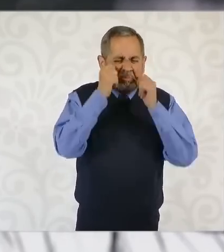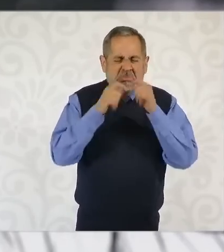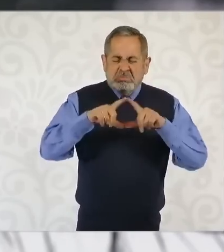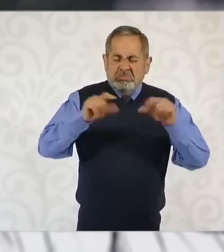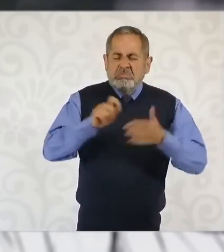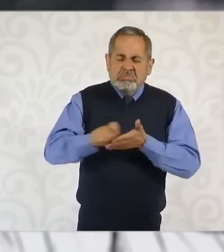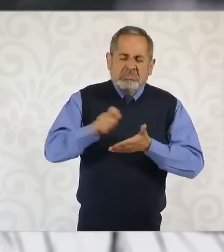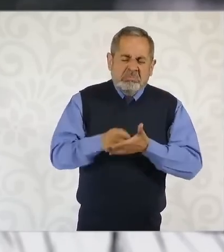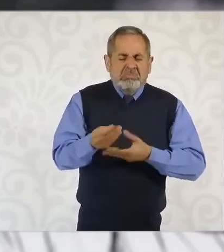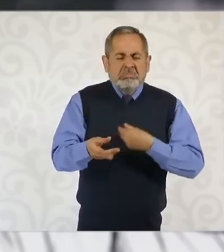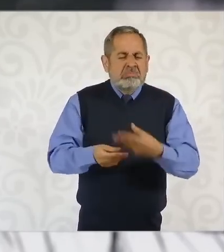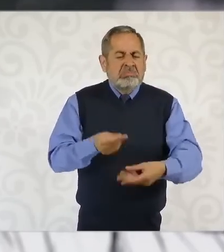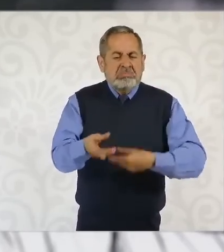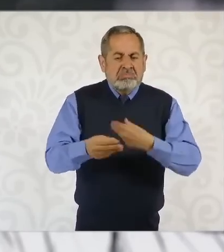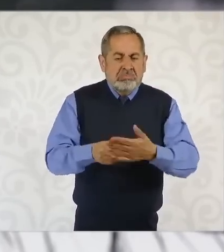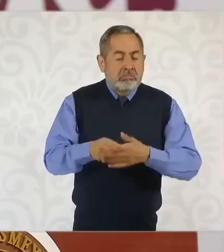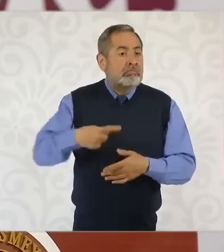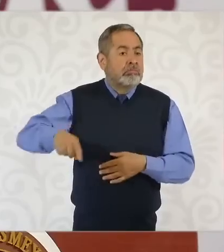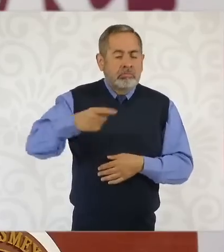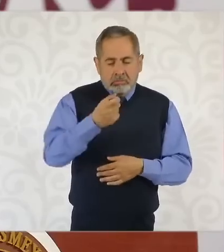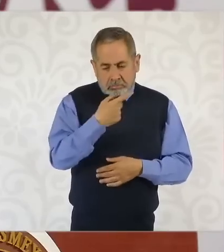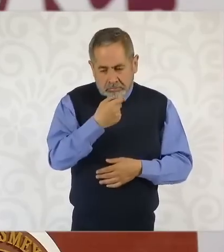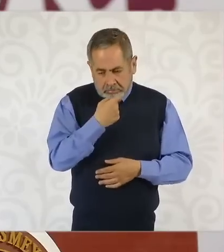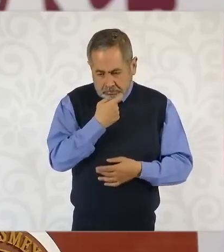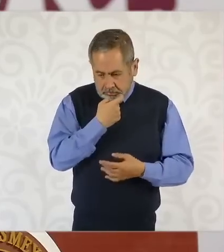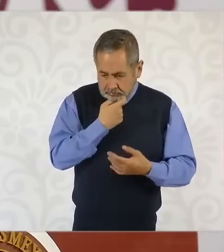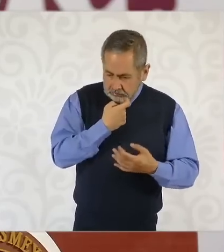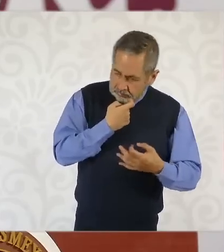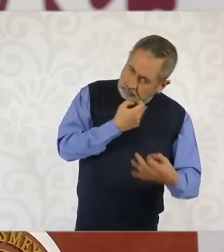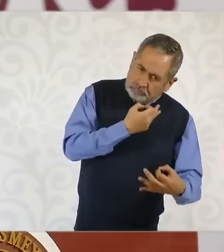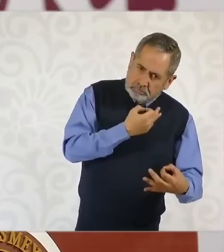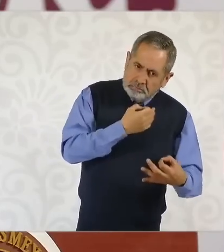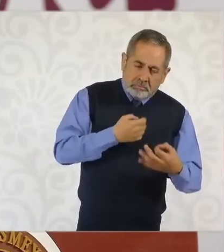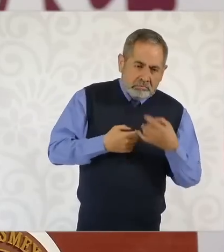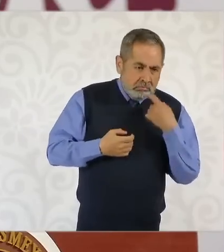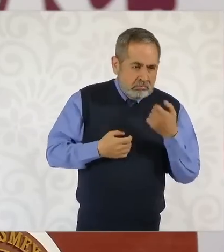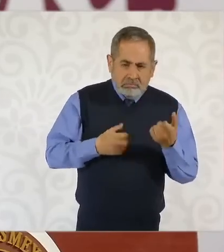Esto hace una dependencia a este medicamento que cuando ya no lo requieres pues lo tienes